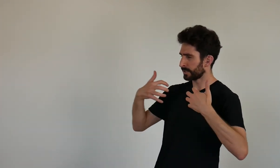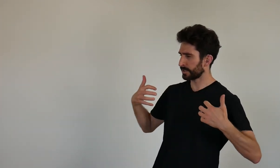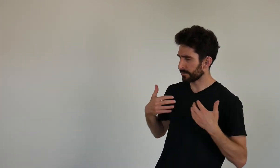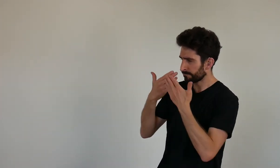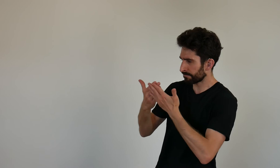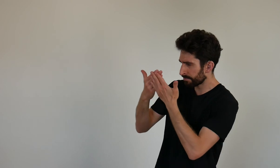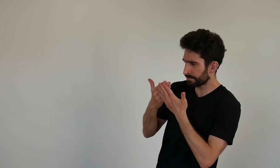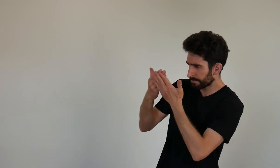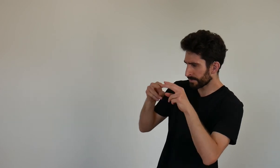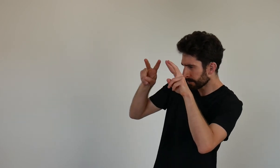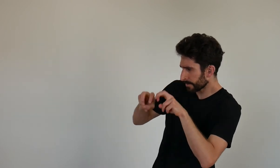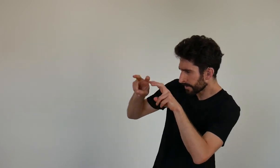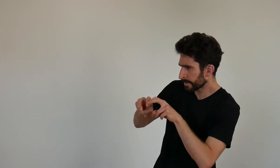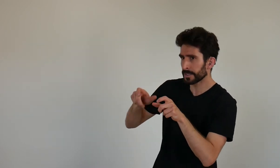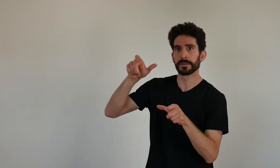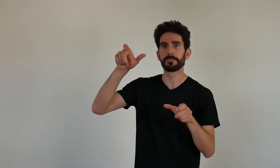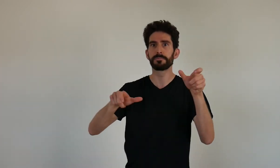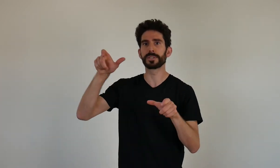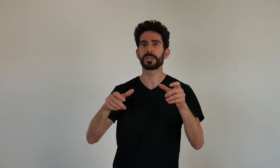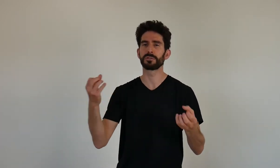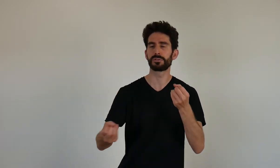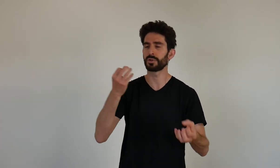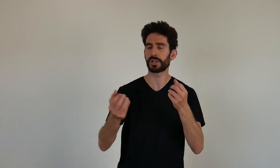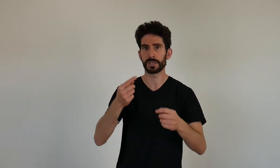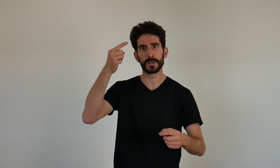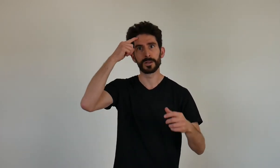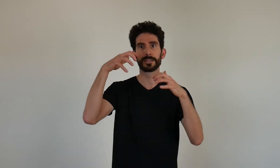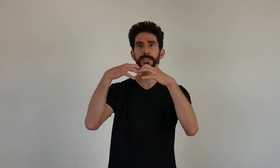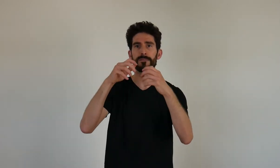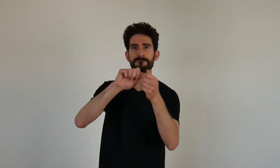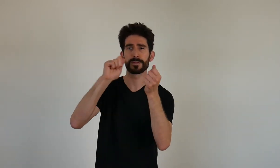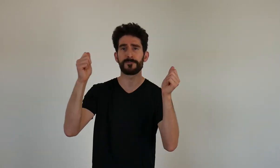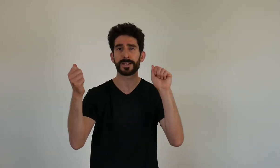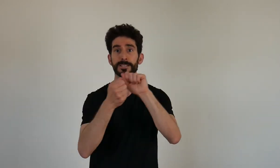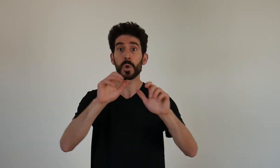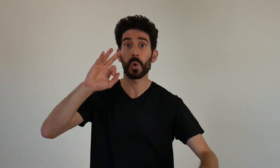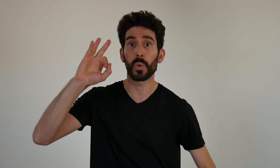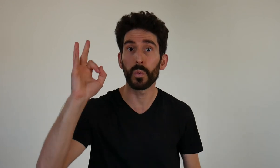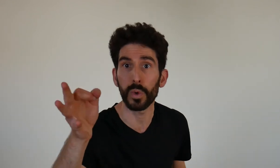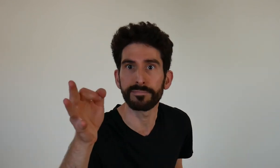Des études scientifiques montrent que chez les personnes qui jonglent, leur cerveau se modifie. Eh oui !